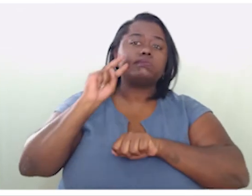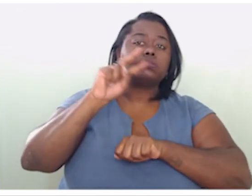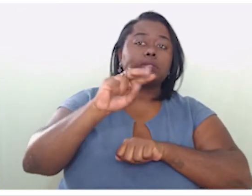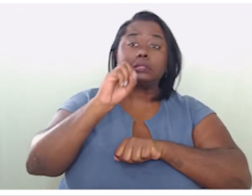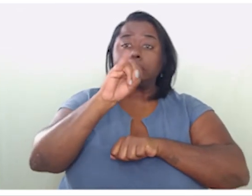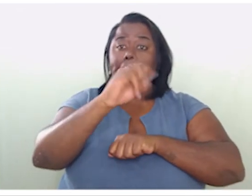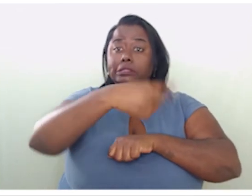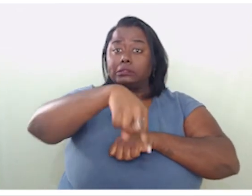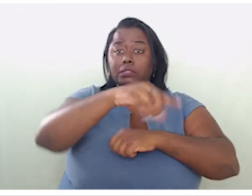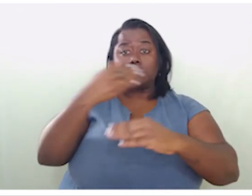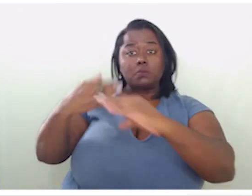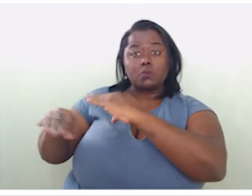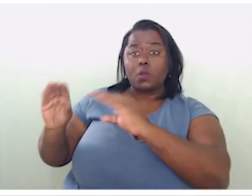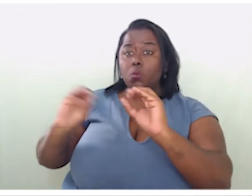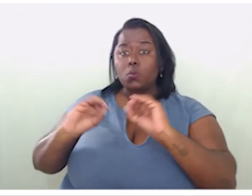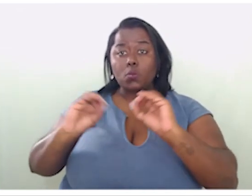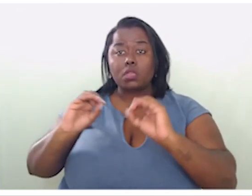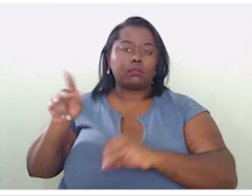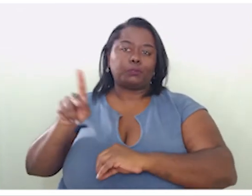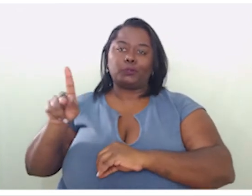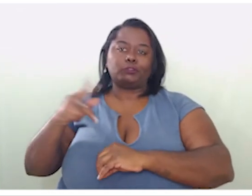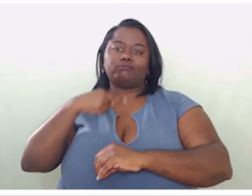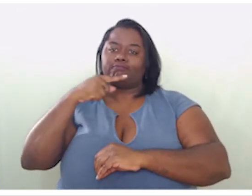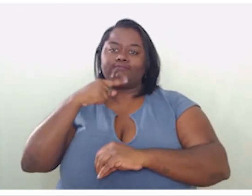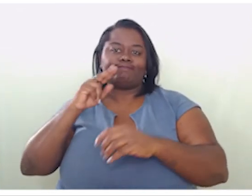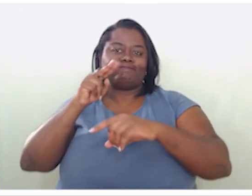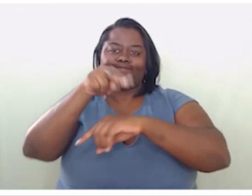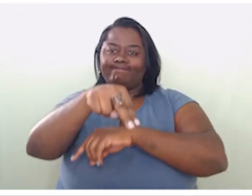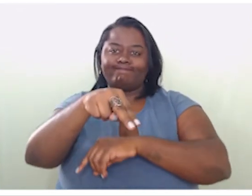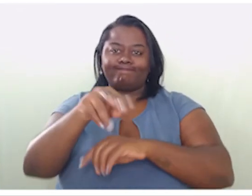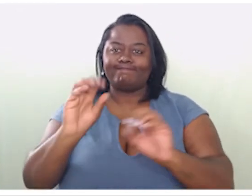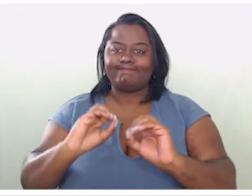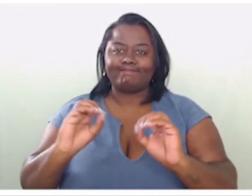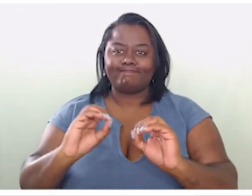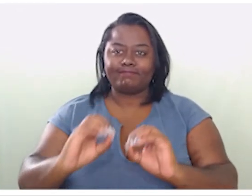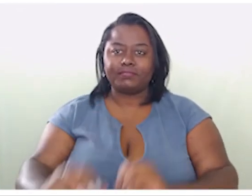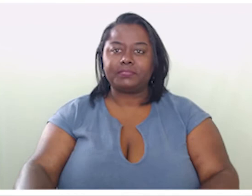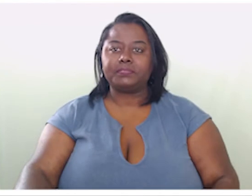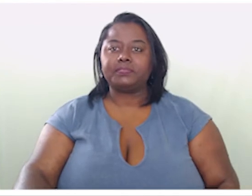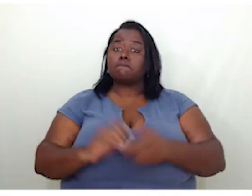días de contacto son muy importantes para el aprendizaje entre pares.